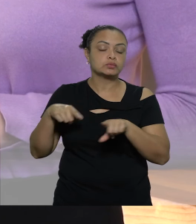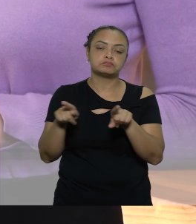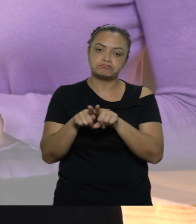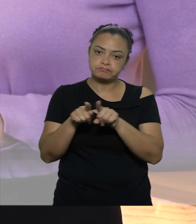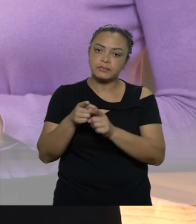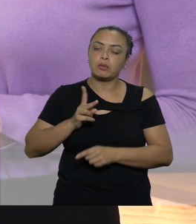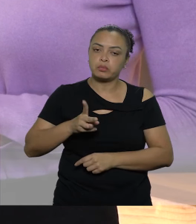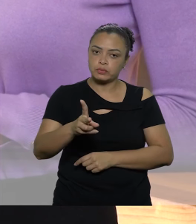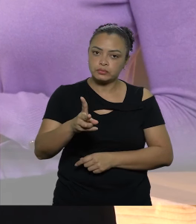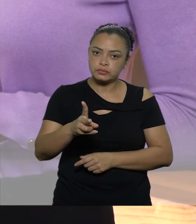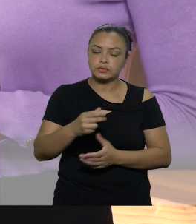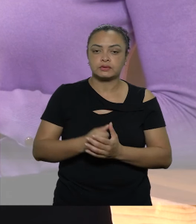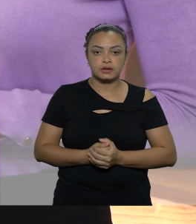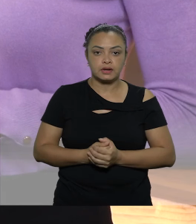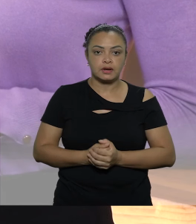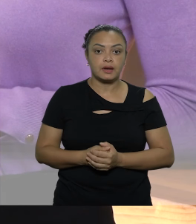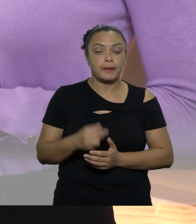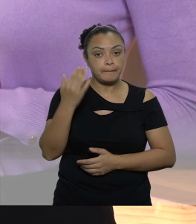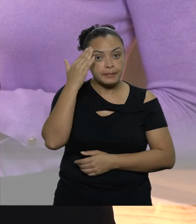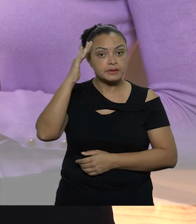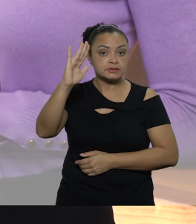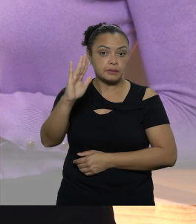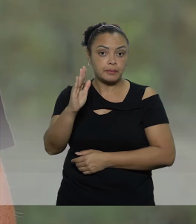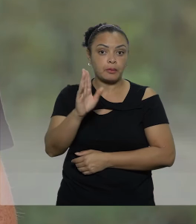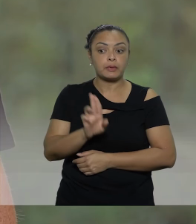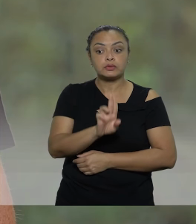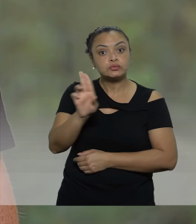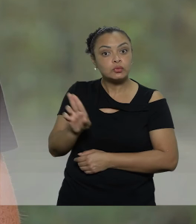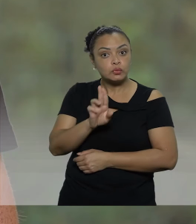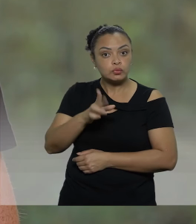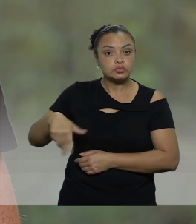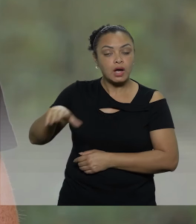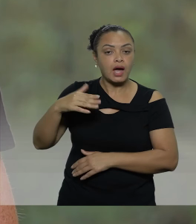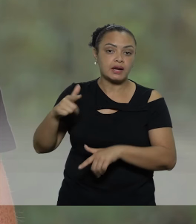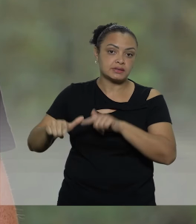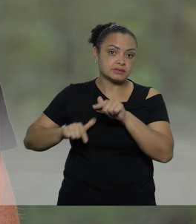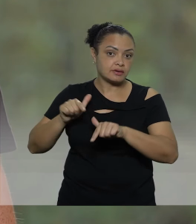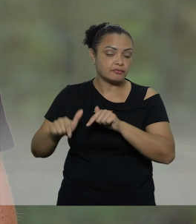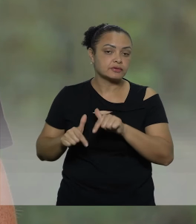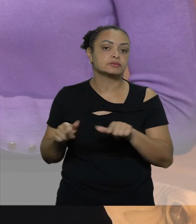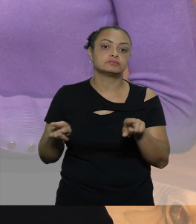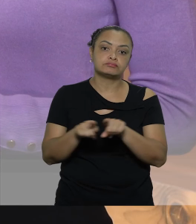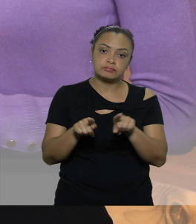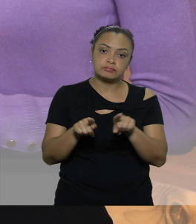Em especial, o consumo e o setor de serviços ainda ainda apresentam um desempenho robusto em 2023.